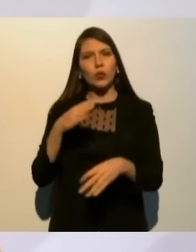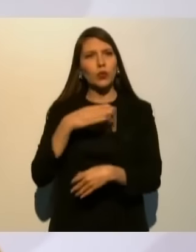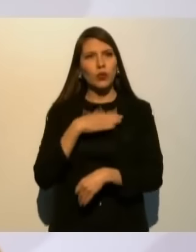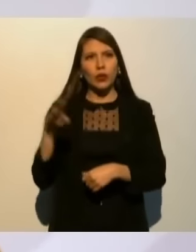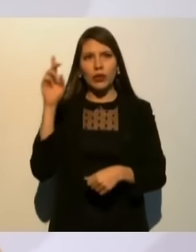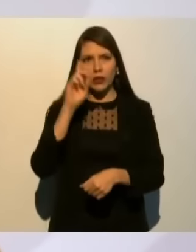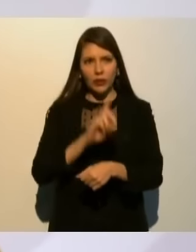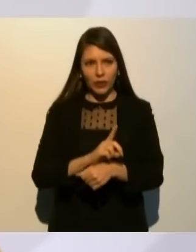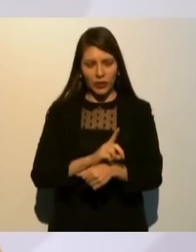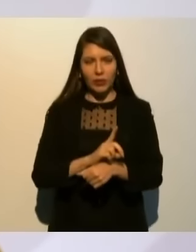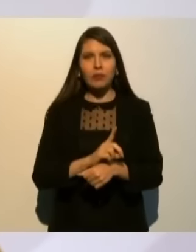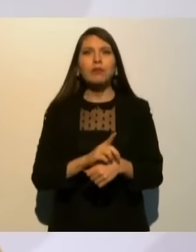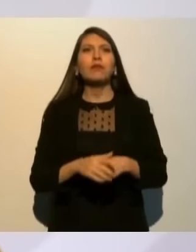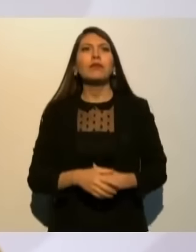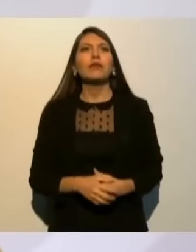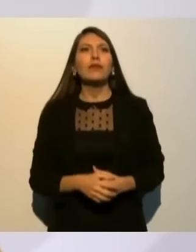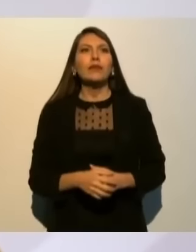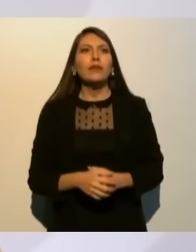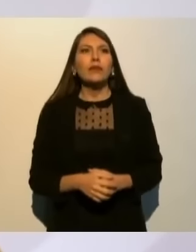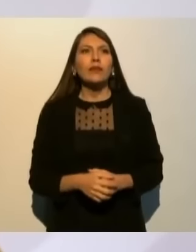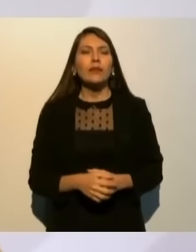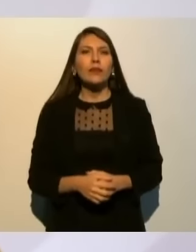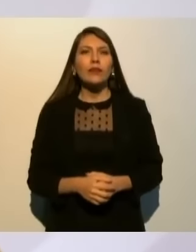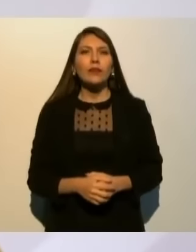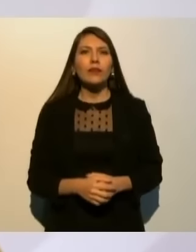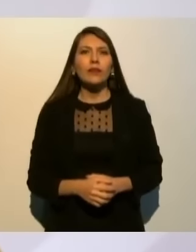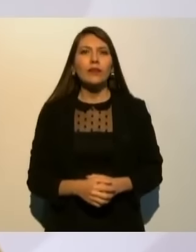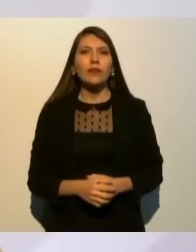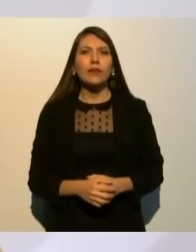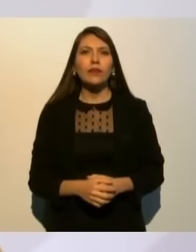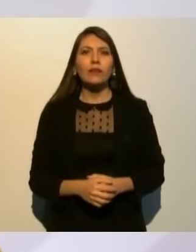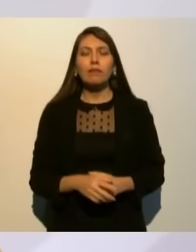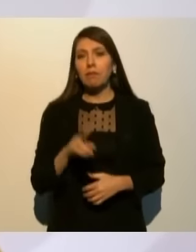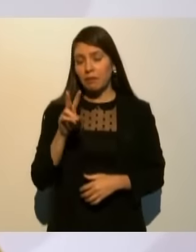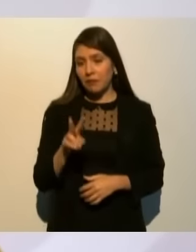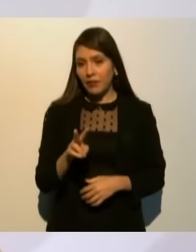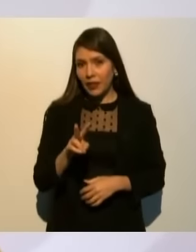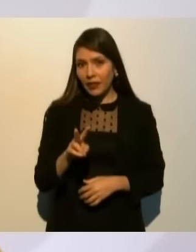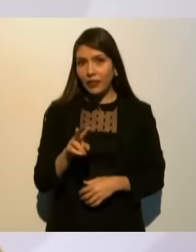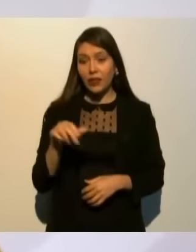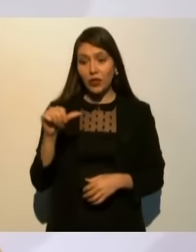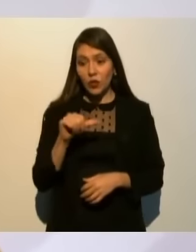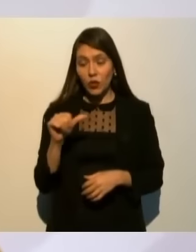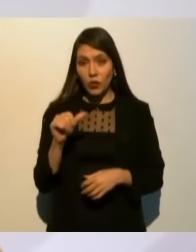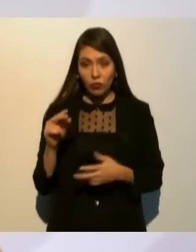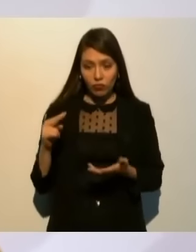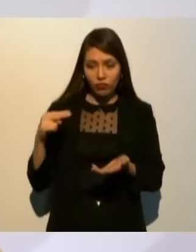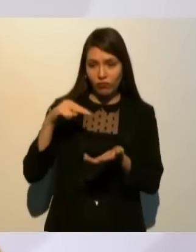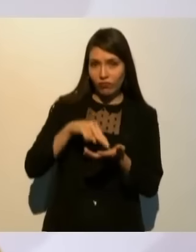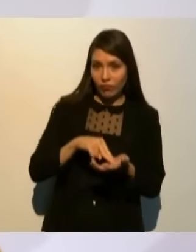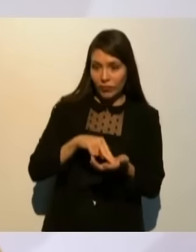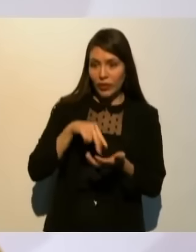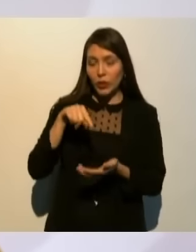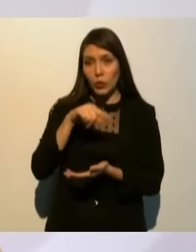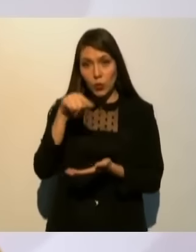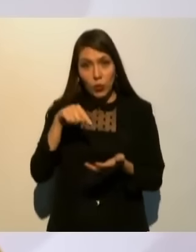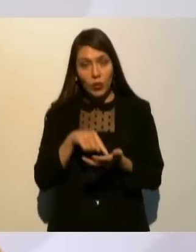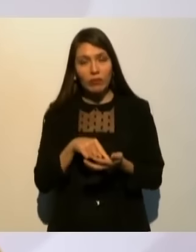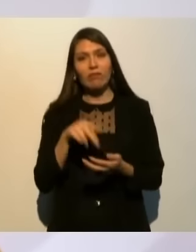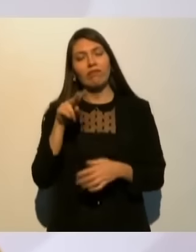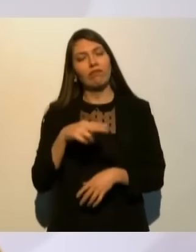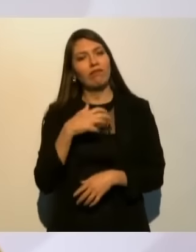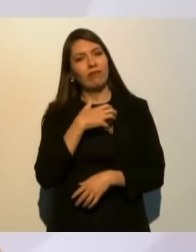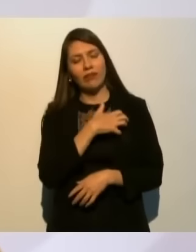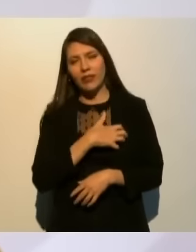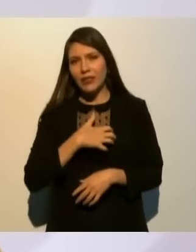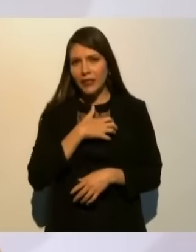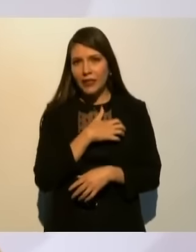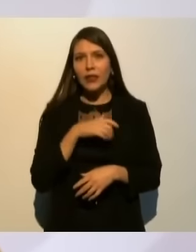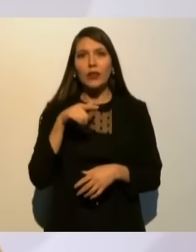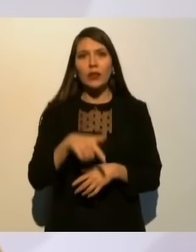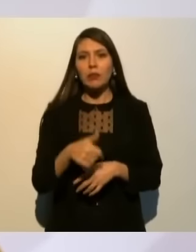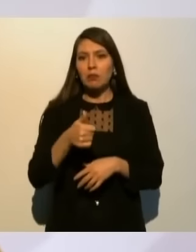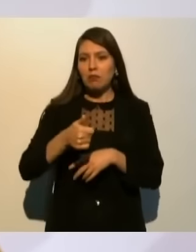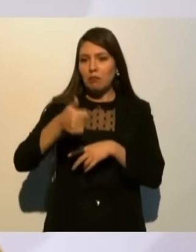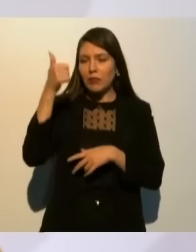y a todos es un gusto estar esta mañana en este histórico encuentro nacional municipal